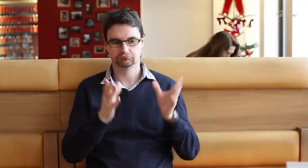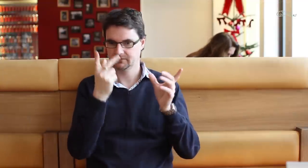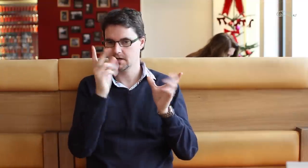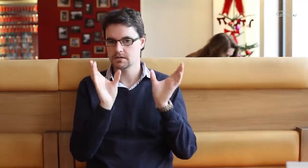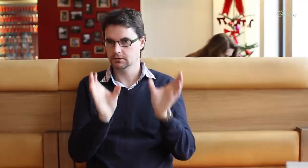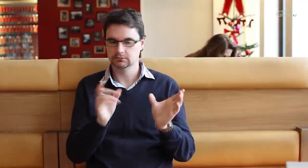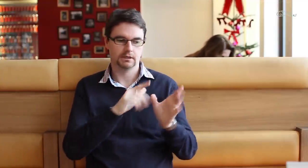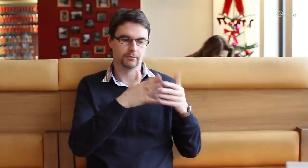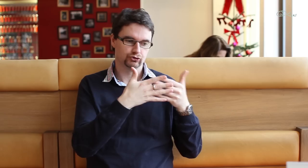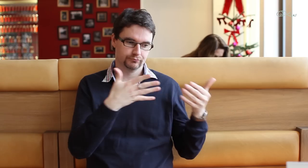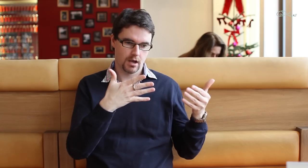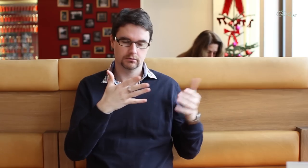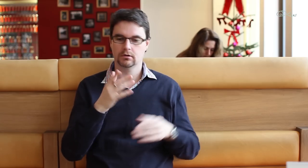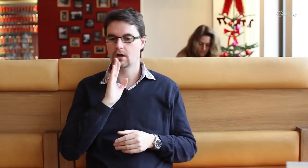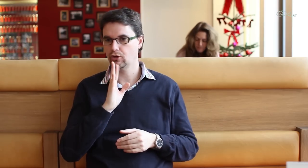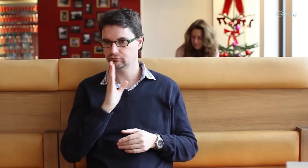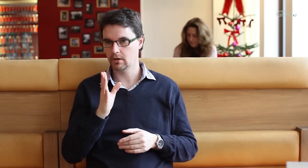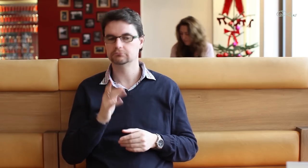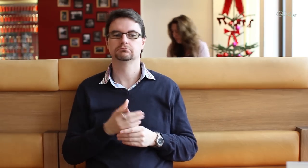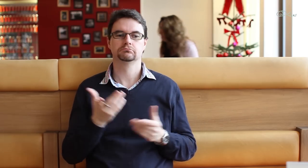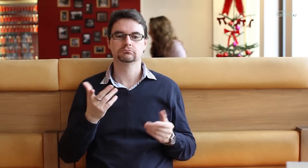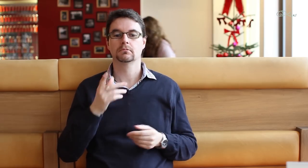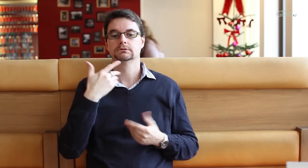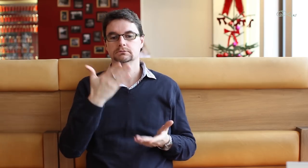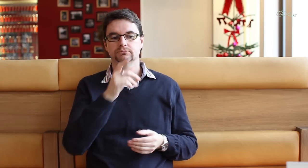Das sind die zwei typischen Gruppen, gebärdensprachlich oder lautsprachlich.